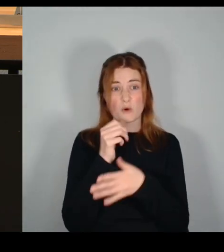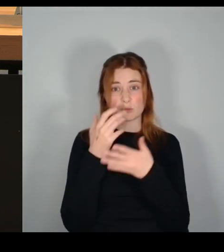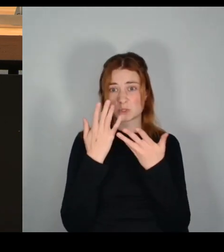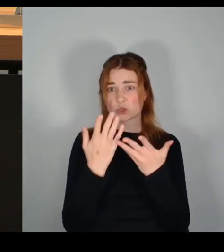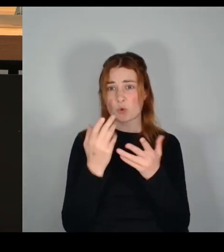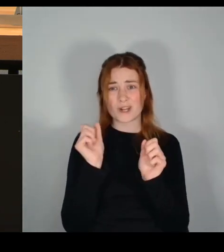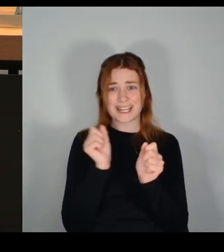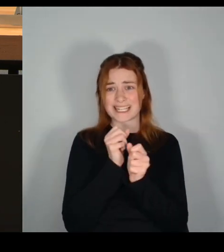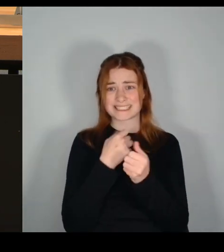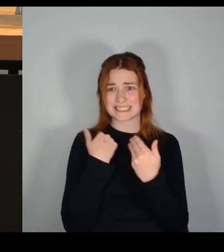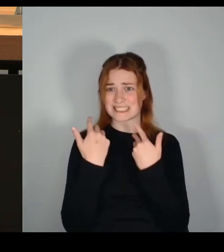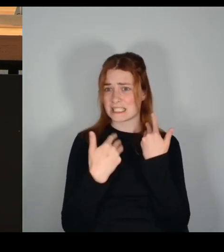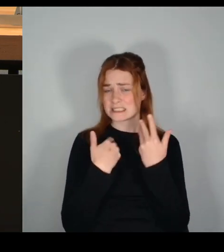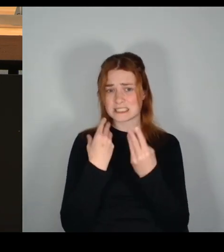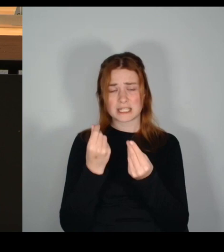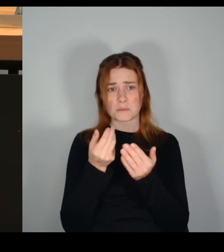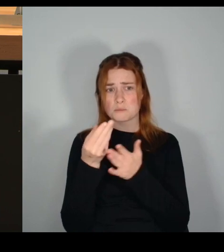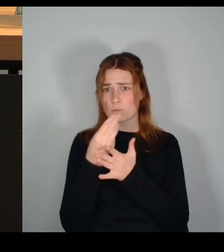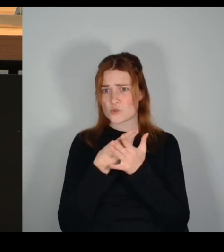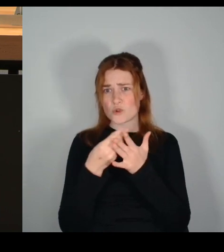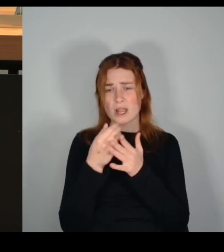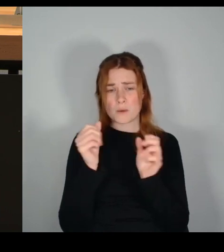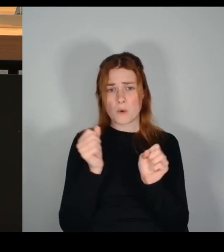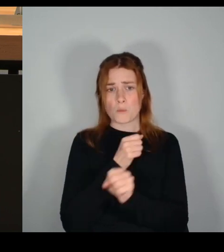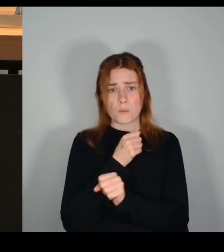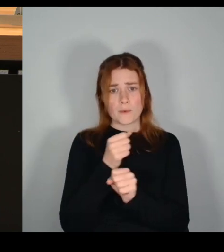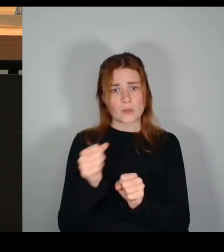hat sie abgeschlachtet, Frauen und Mädchen gekidnappt